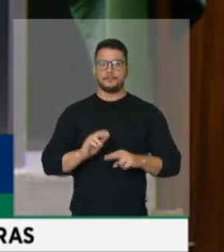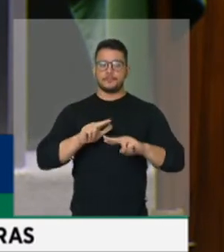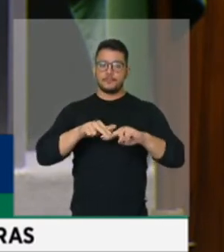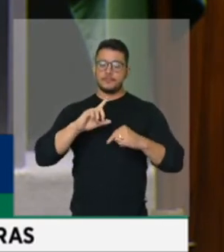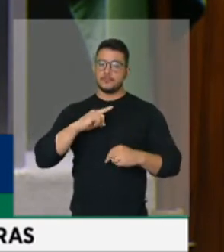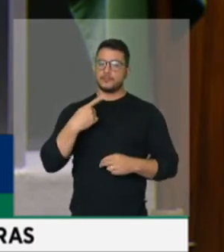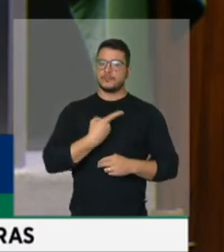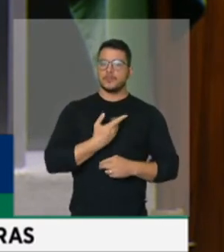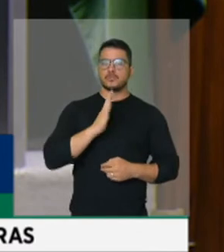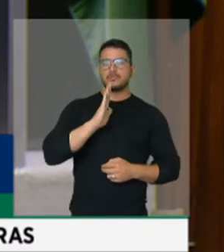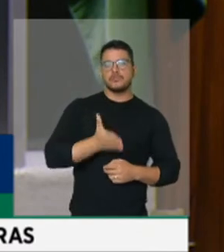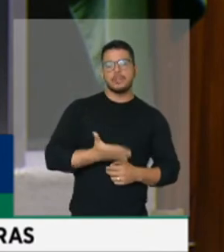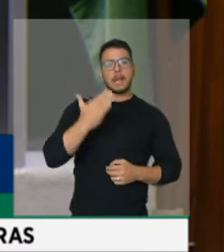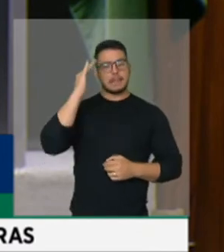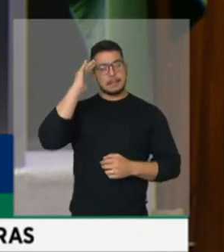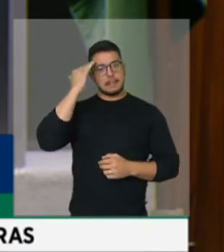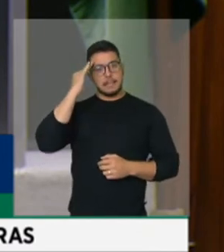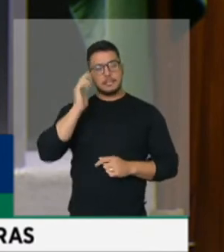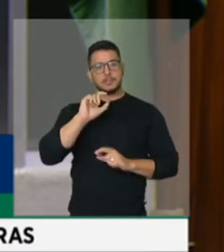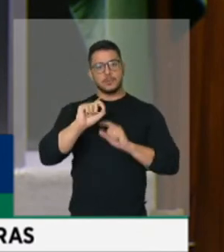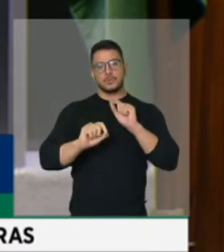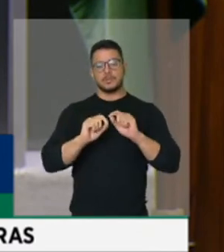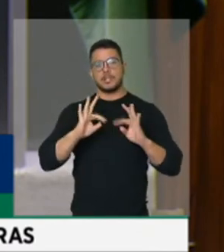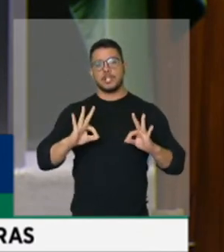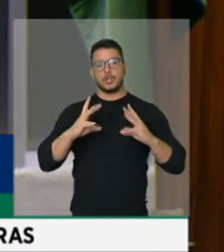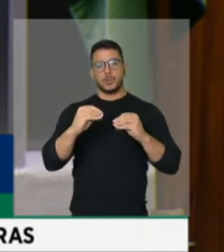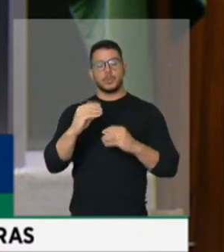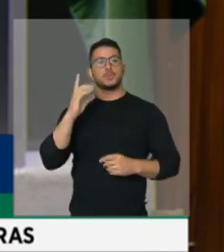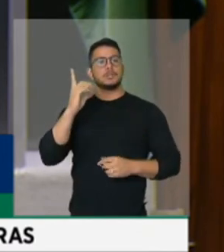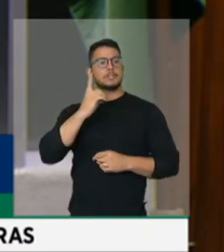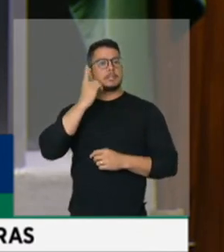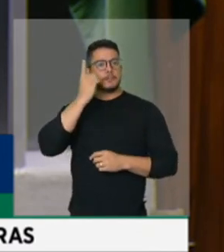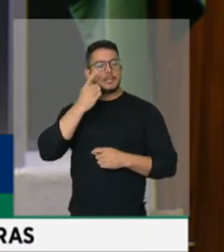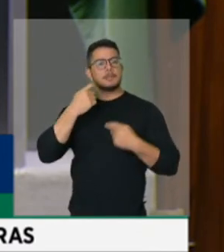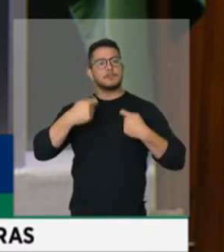MAJORITARIAMENTE, NESTA CASA... SOMOS DEPUTADOS DO CENTRO, SOMOS DEPUTADOS